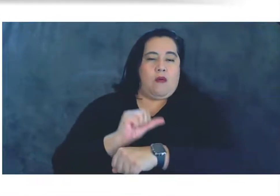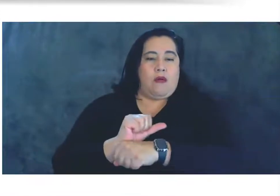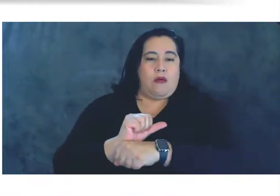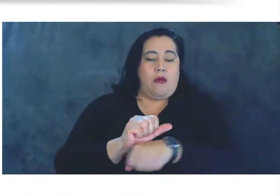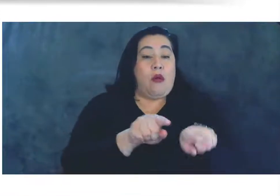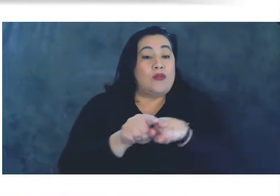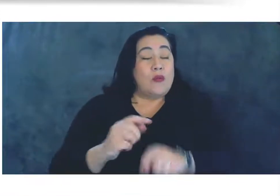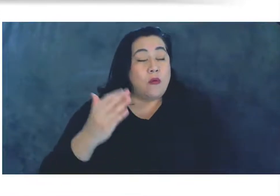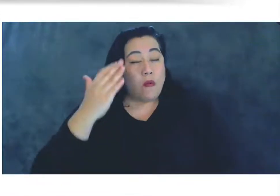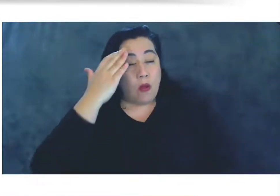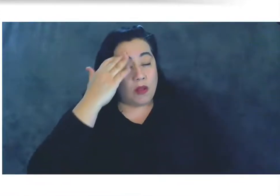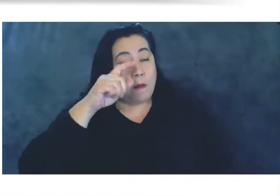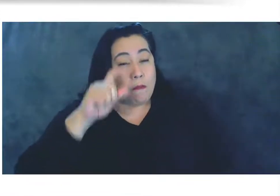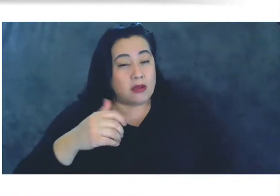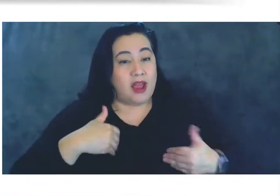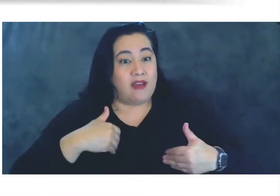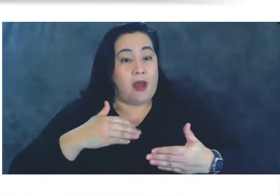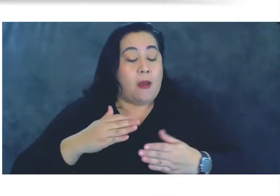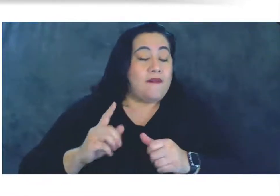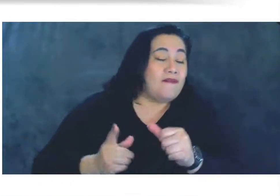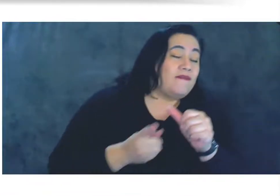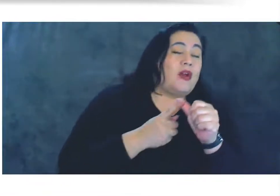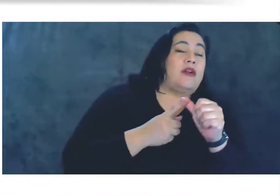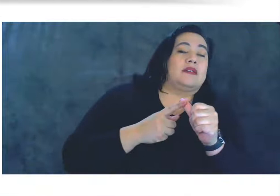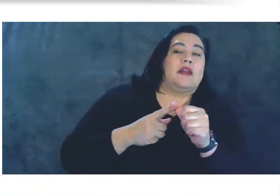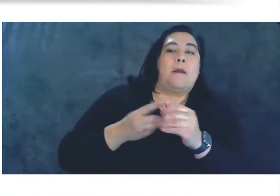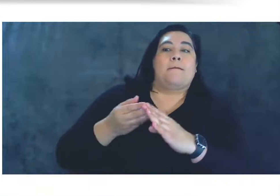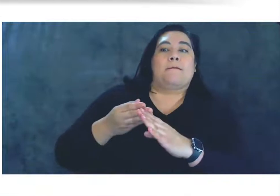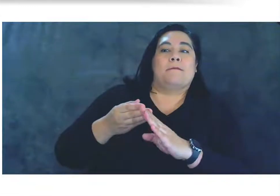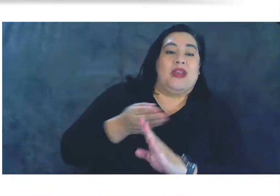debemos tener antes de iniciar un trabajo de ... interpretación.